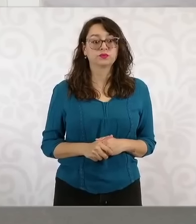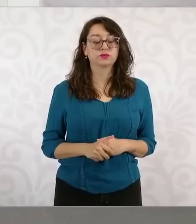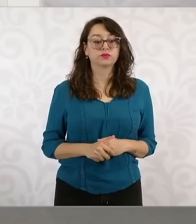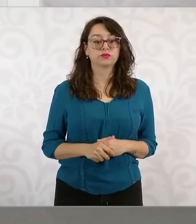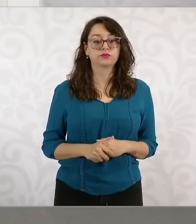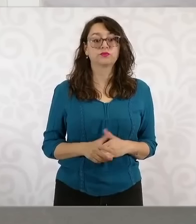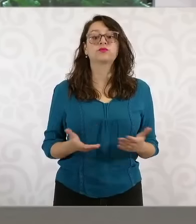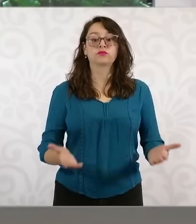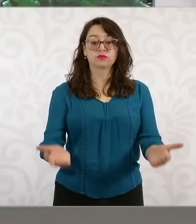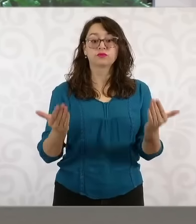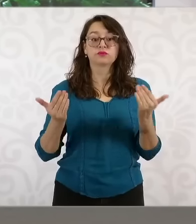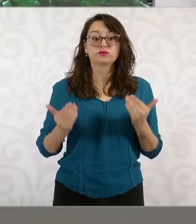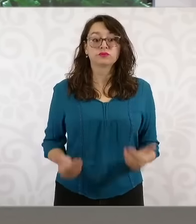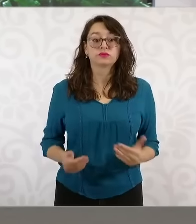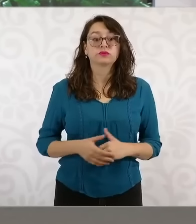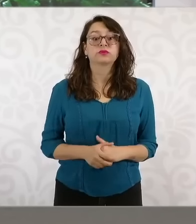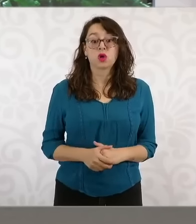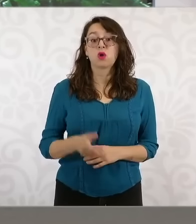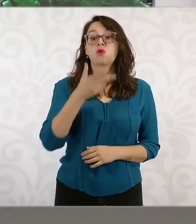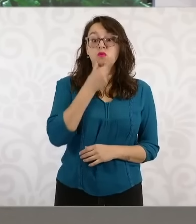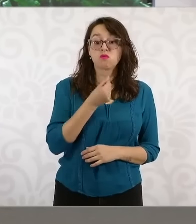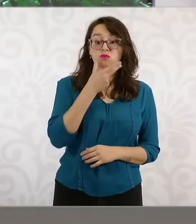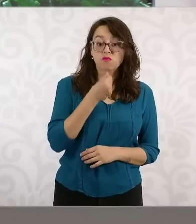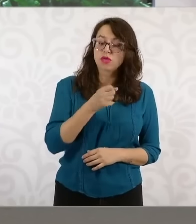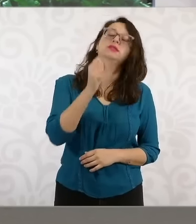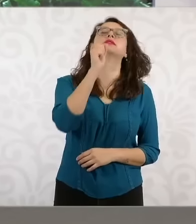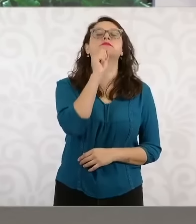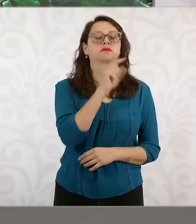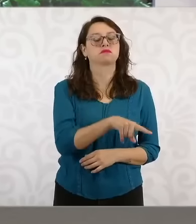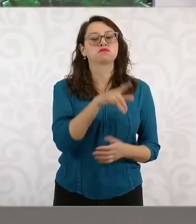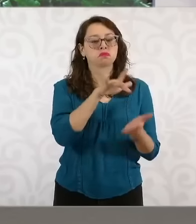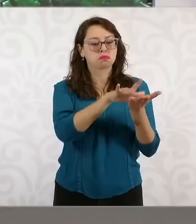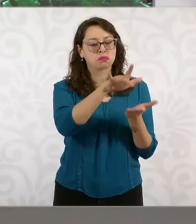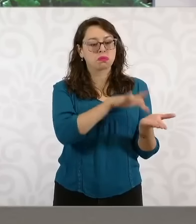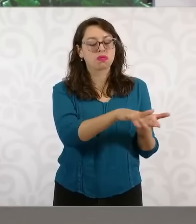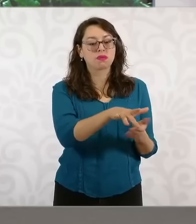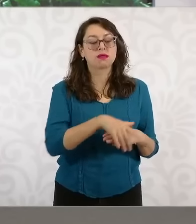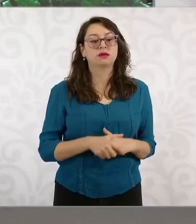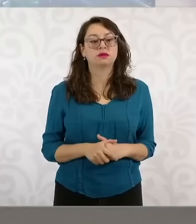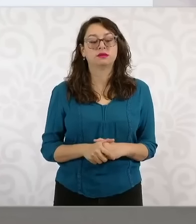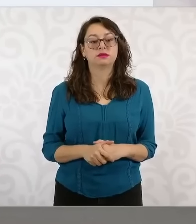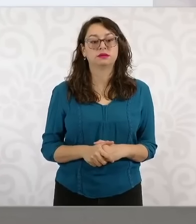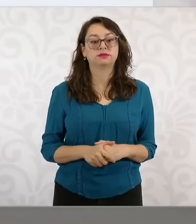Y a pequeños productores también los vamos a apoyar en este esquema. Si seguimos.